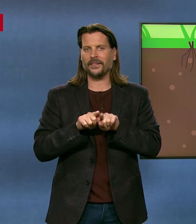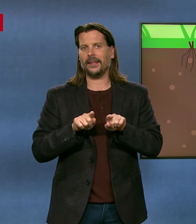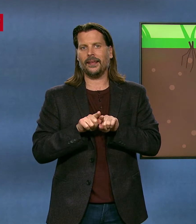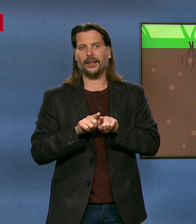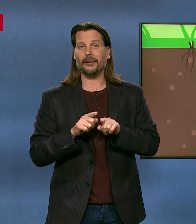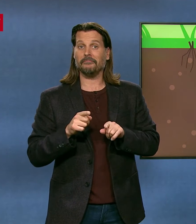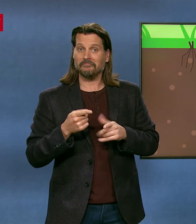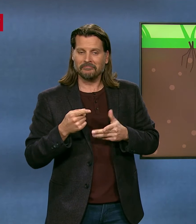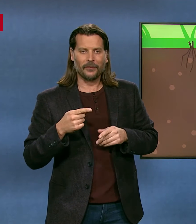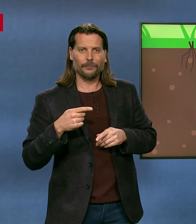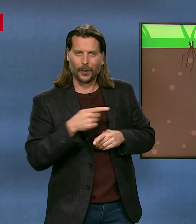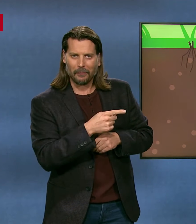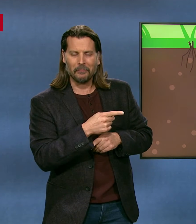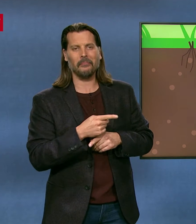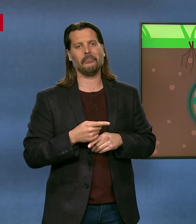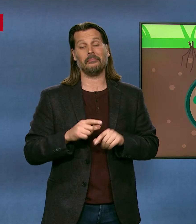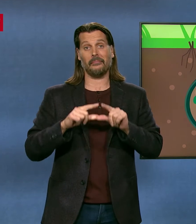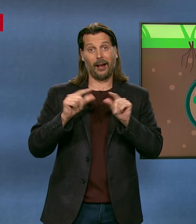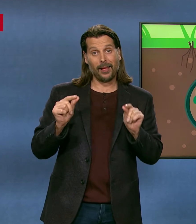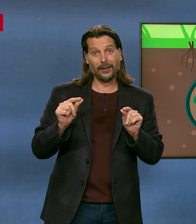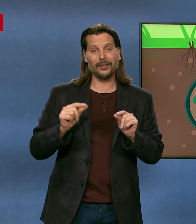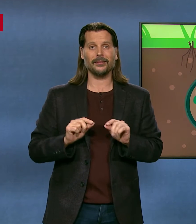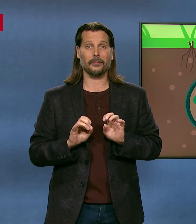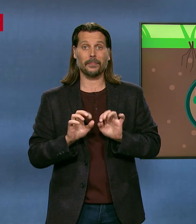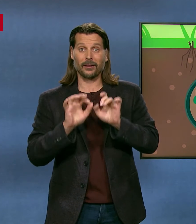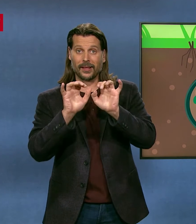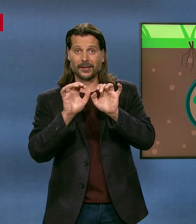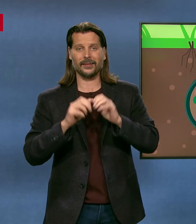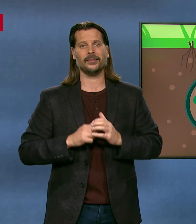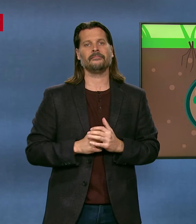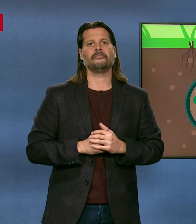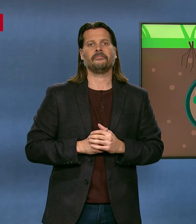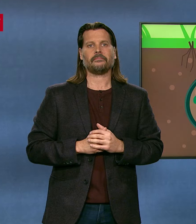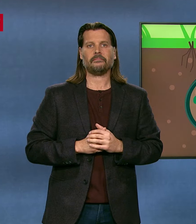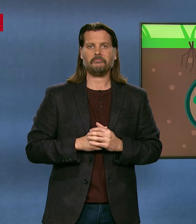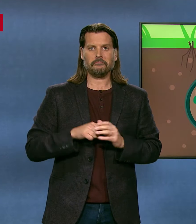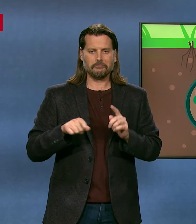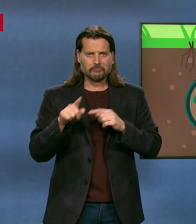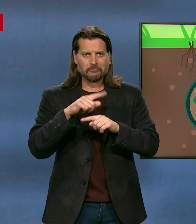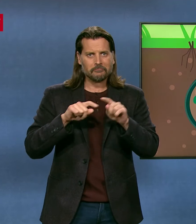z.B. Regenwürmer, Algen und Bakterien. Sie sorgen dafür,